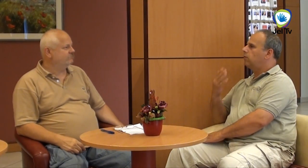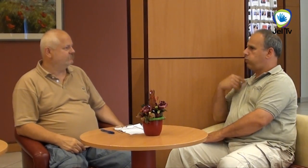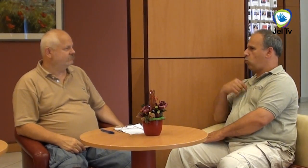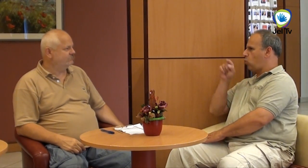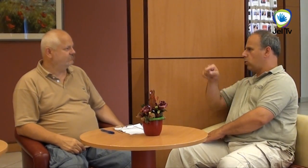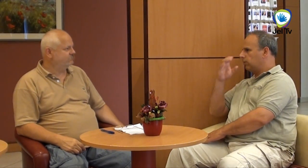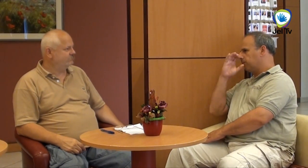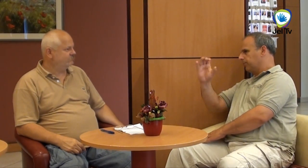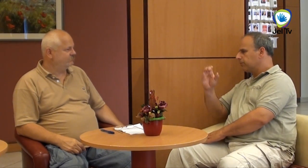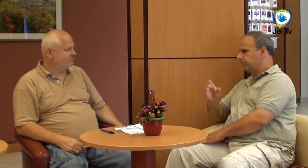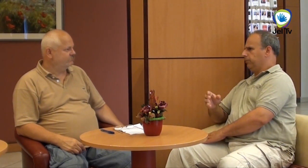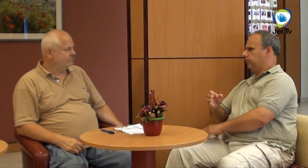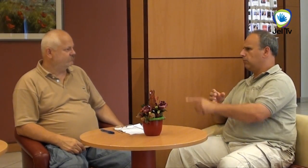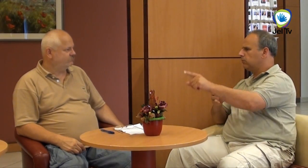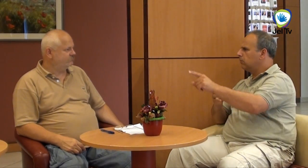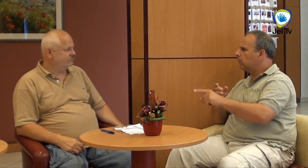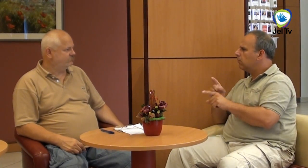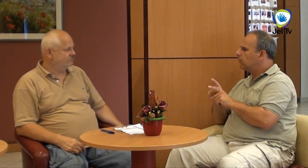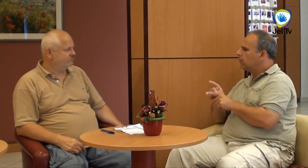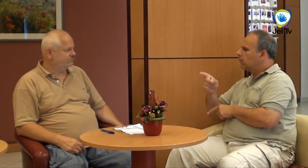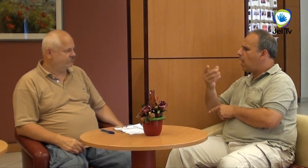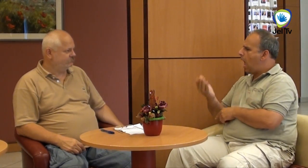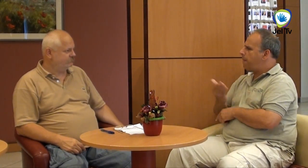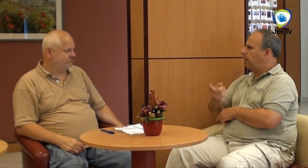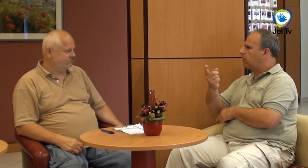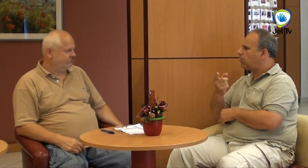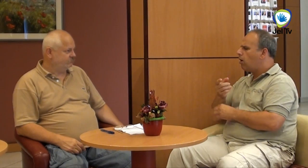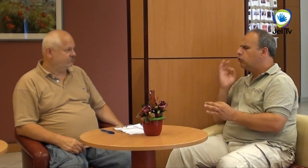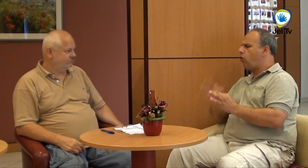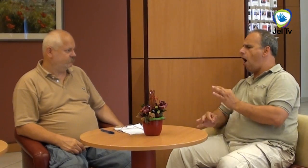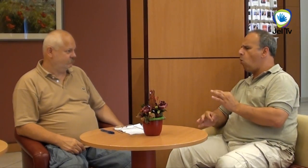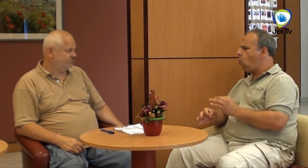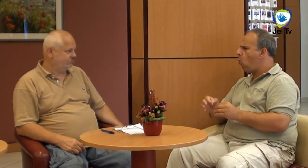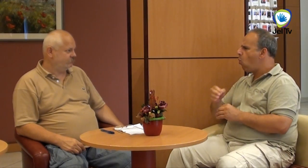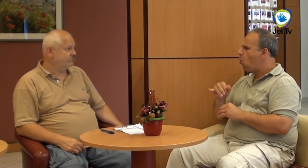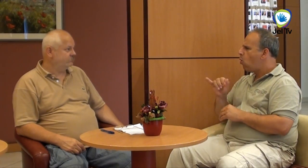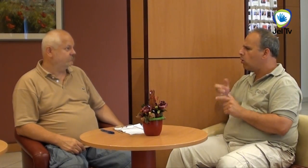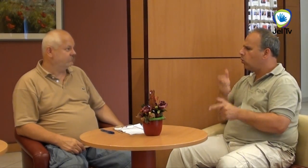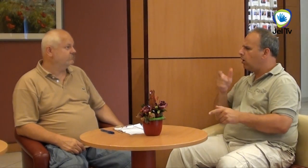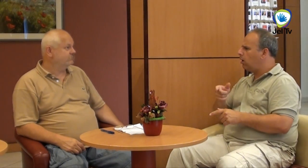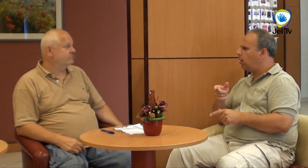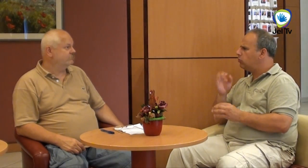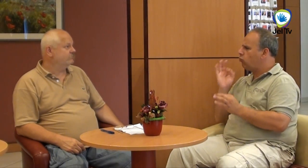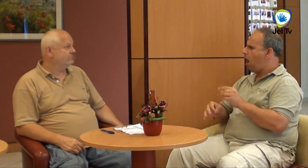Ott a sajtótájékoztatón figyeltünk, és emlegetnek, hogy a "csalók" igénybevesznek a rokkantnyugdíjt.